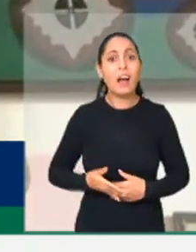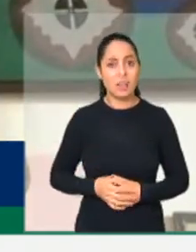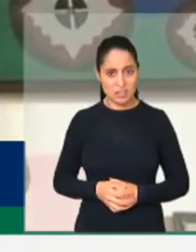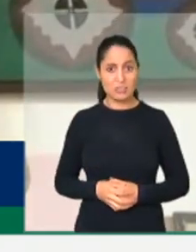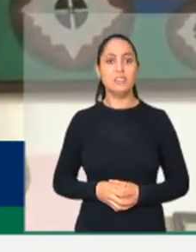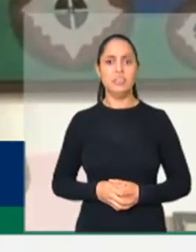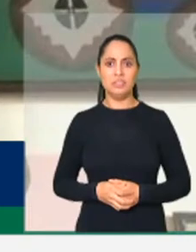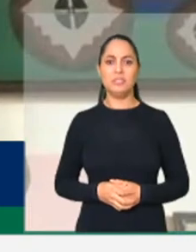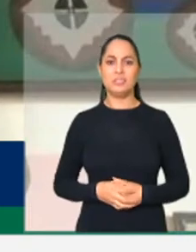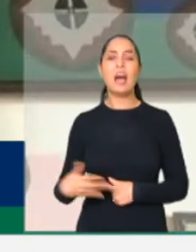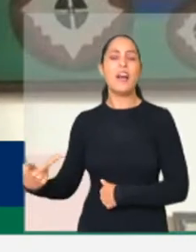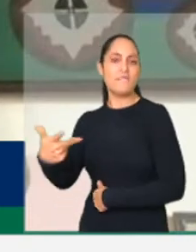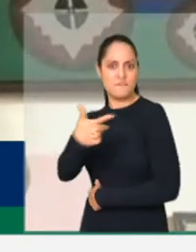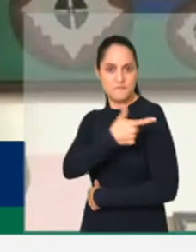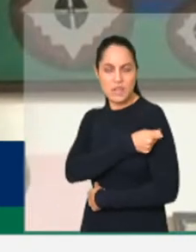MADRUGADA, ELAS TOMAM TRANSPORTE LOTADO, CHEIO, ELAS